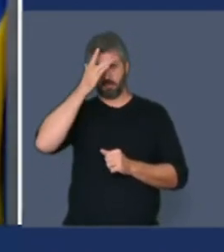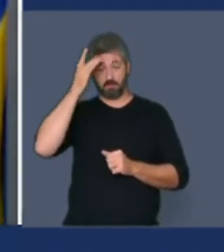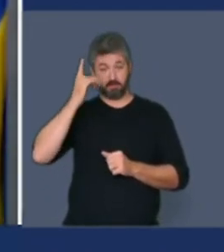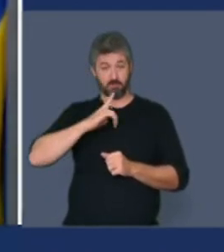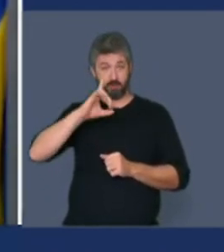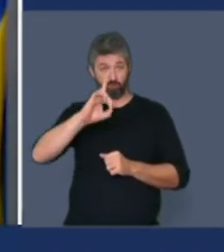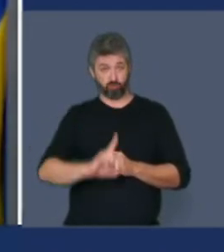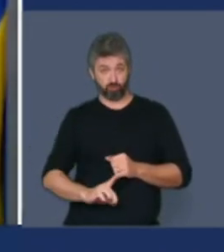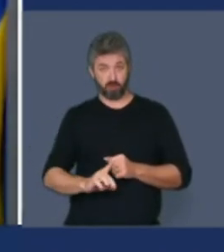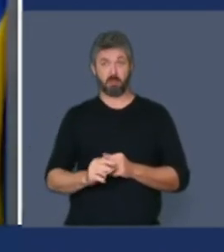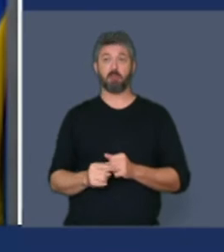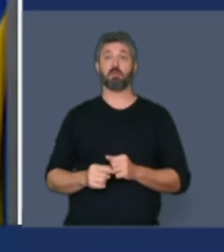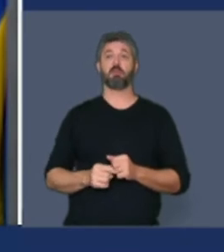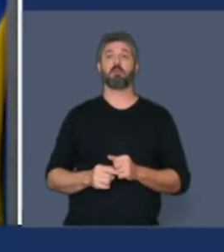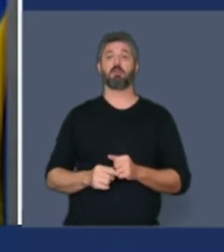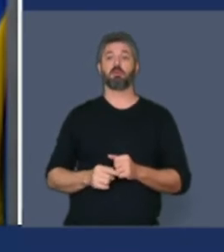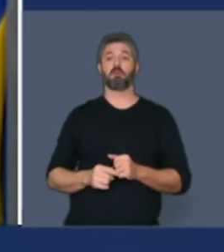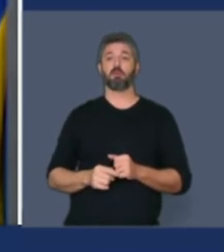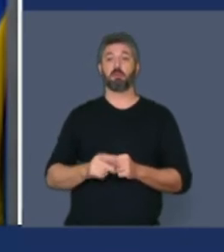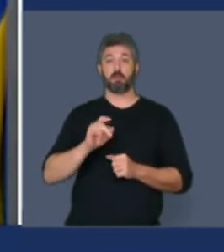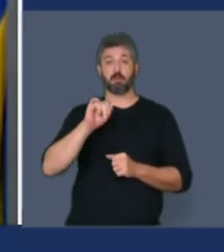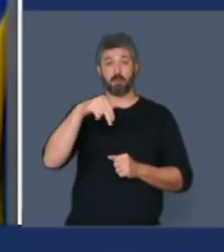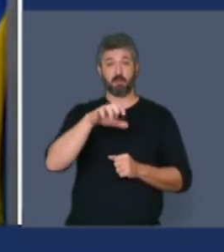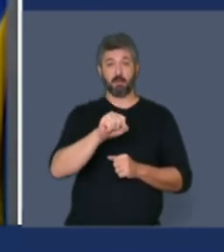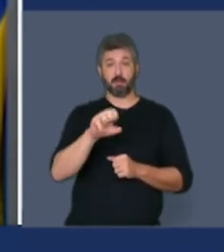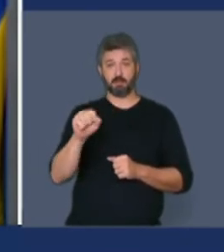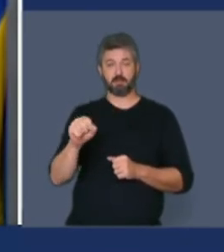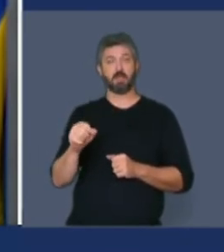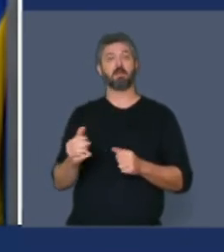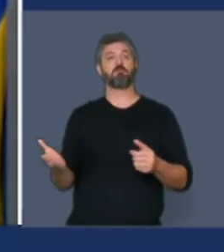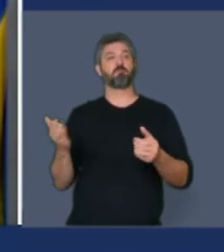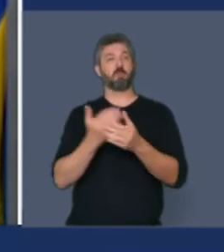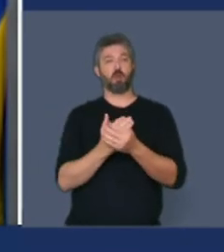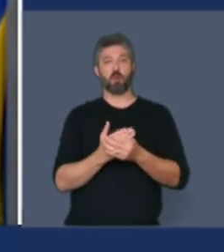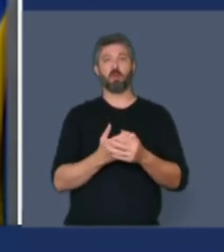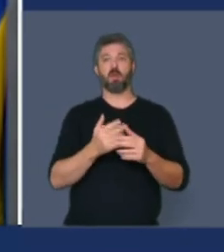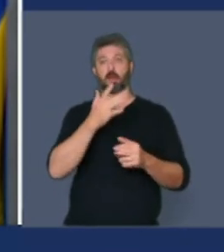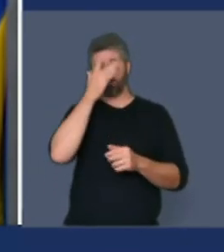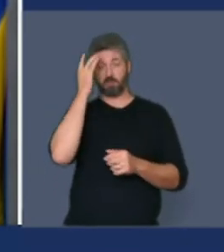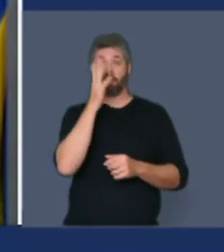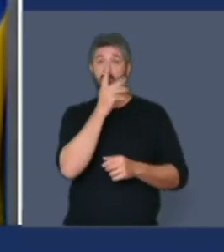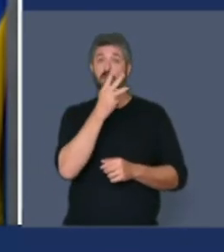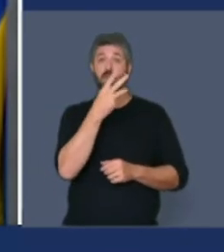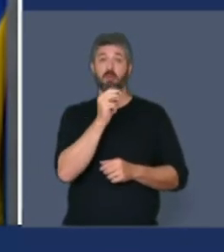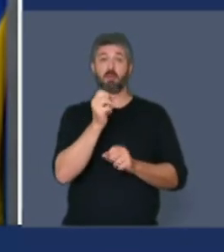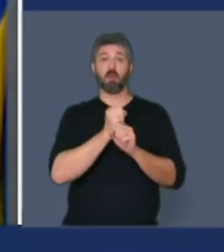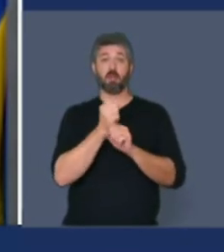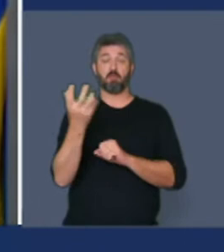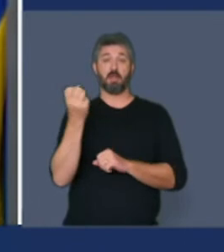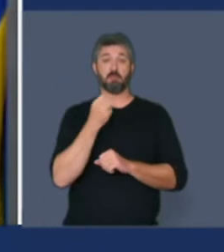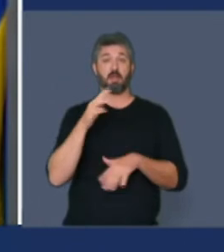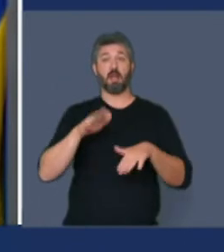TEM O DIREITO, O INSS RECORRE DESSE DIREITO, PESSOA DEMORA 30 ANOS PARA RECEBER, MUITAS VEZES NÃO ESTÁ NEM VIVA PARA TER ACESSO A ESSE DIREITO. POR